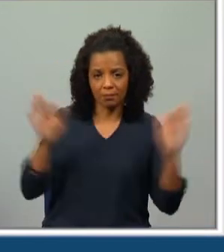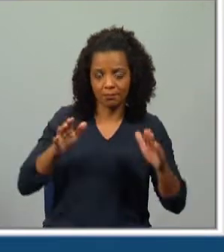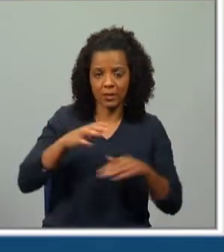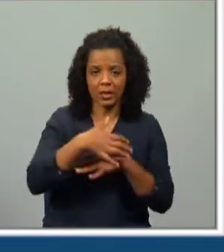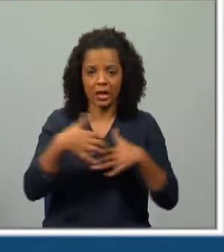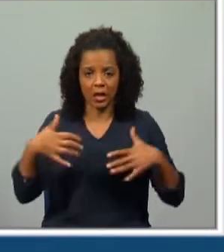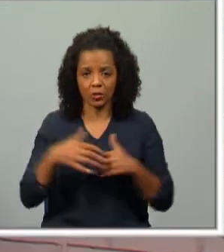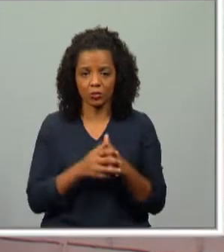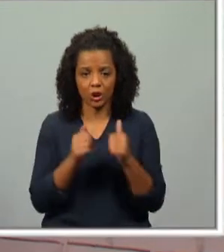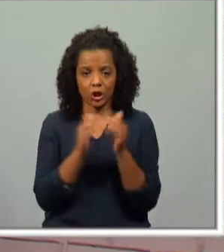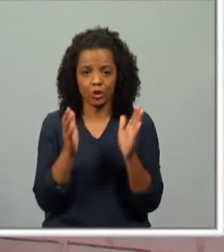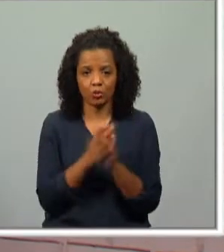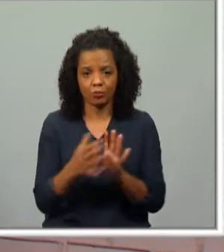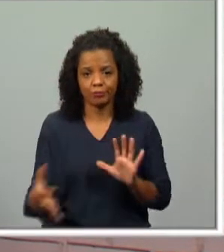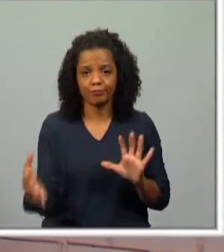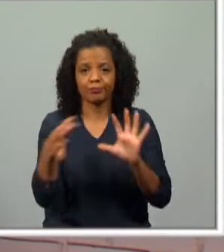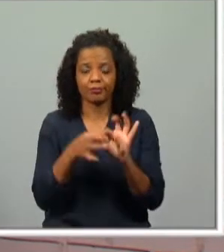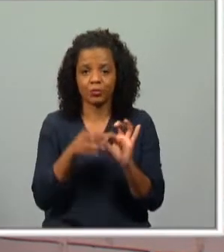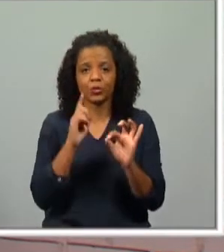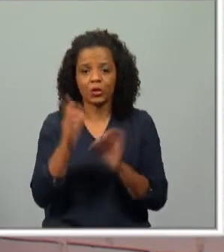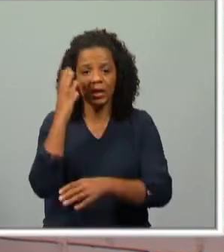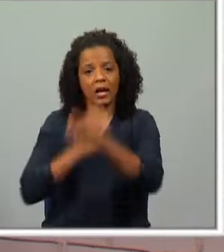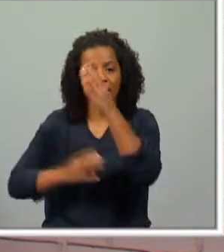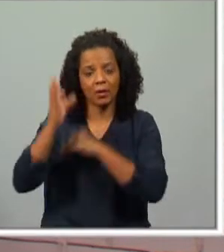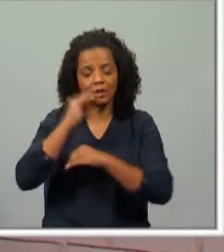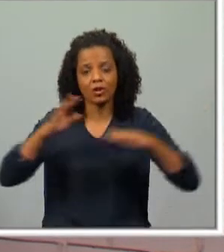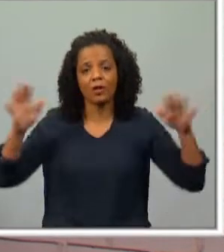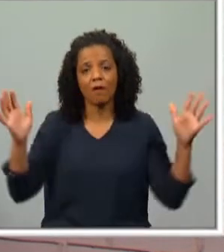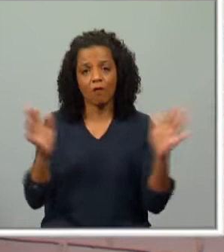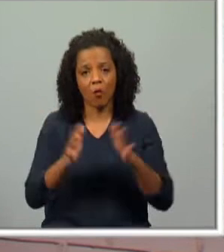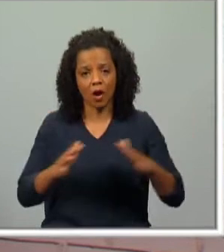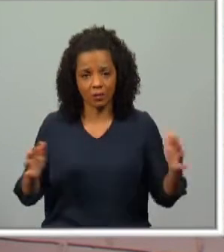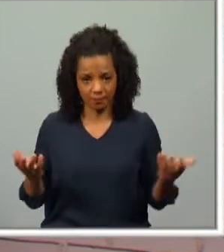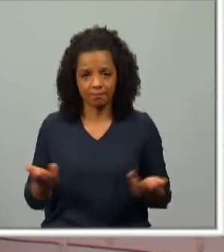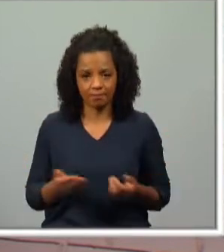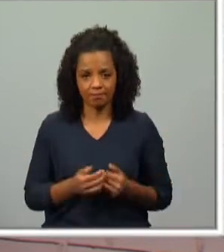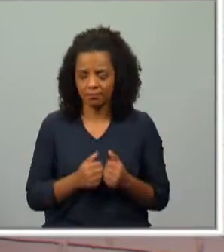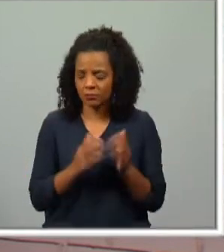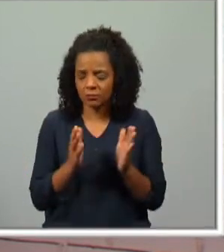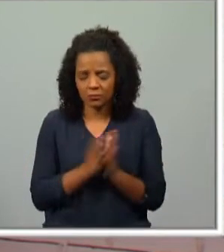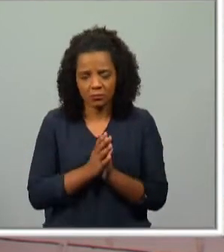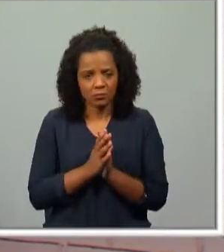que tudo gira em torno da aprendizagem de voar não é tudo vai girar em torno 一切都圍繞著學習飛行不是全部圍繞